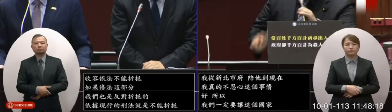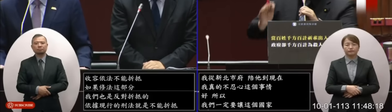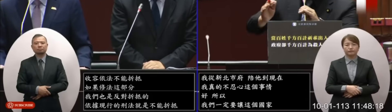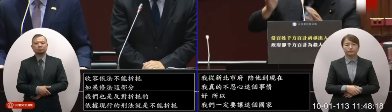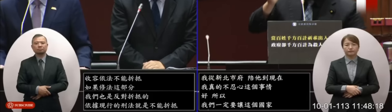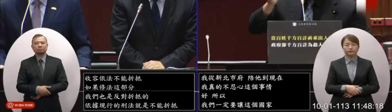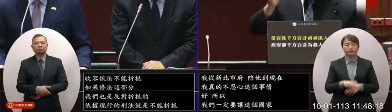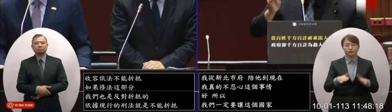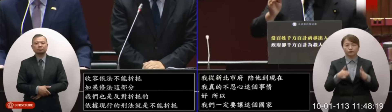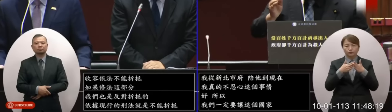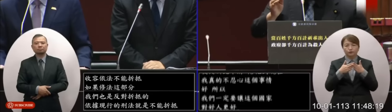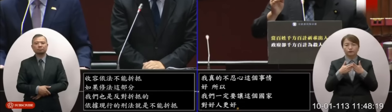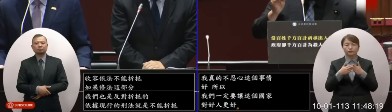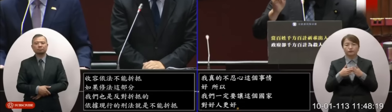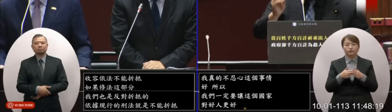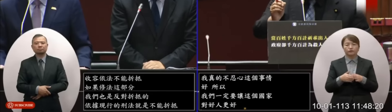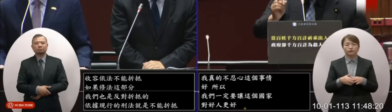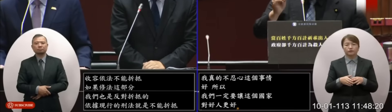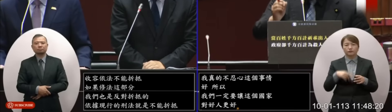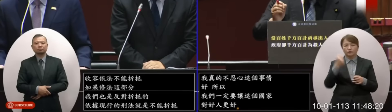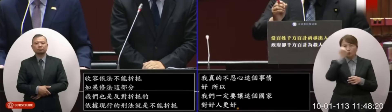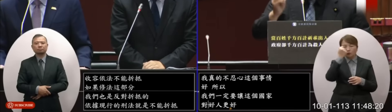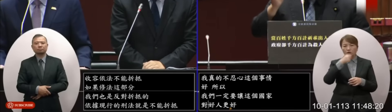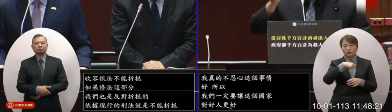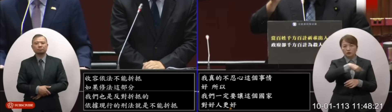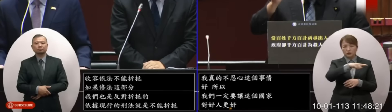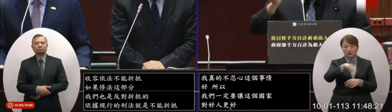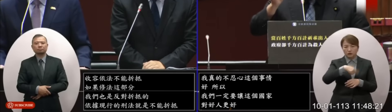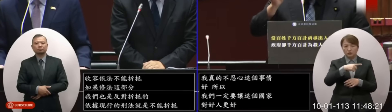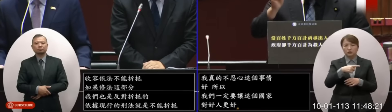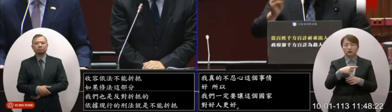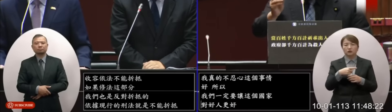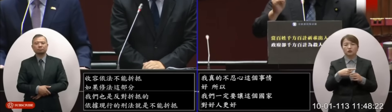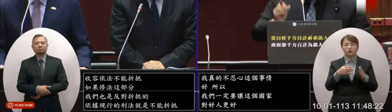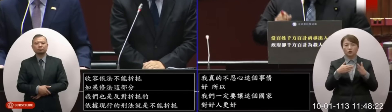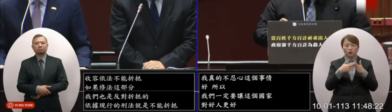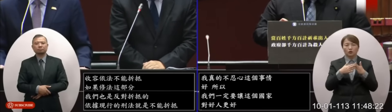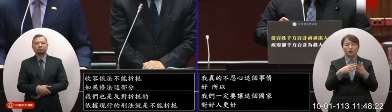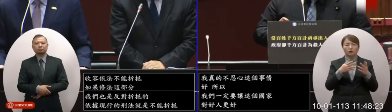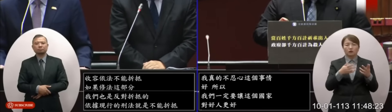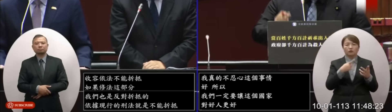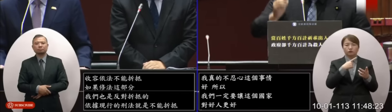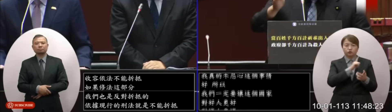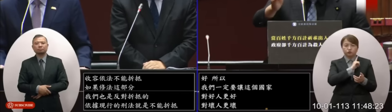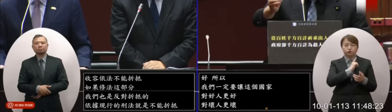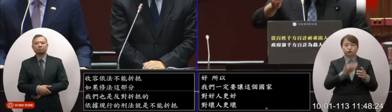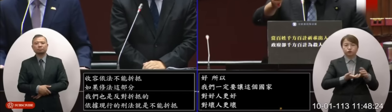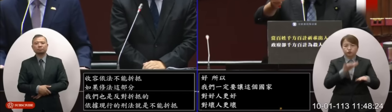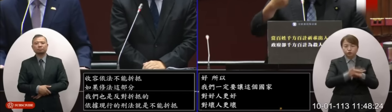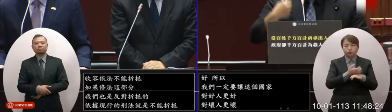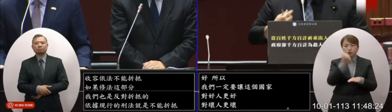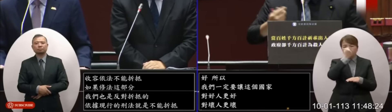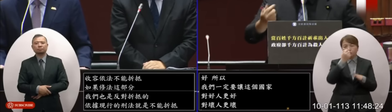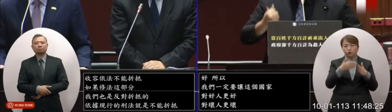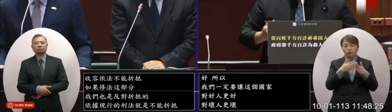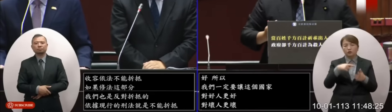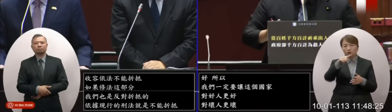我們還是要讓這些 犯罪的行為人要讓付出該有的代價 部長你跟我以前都是檢察官